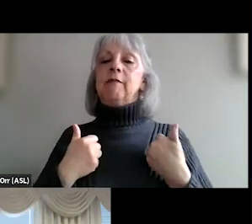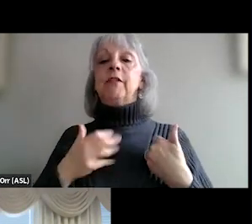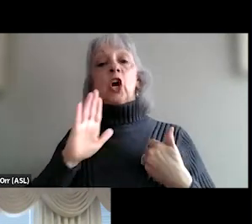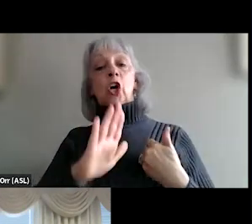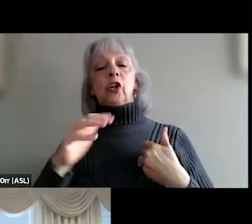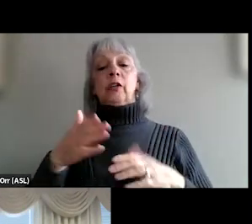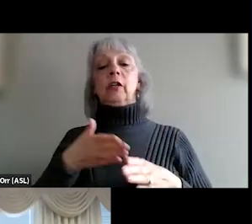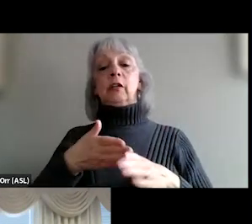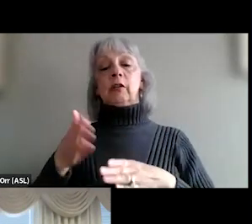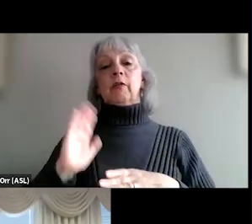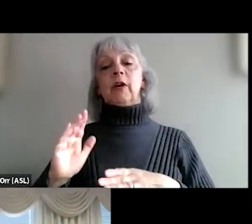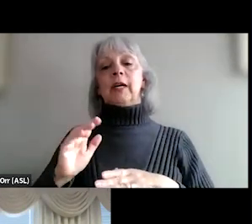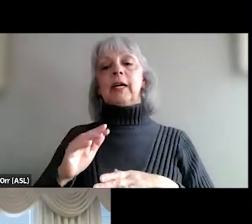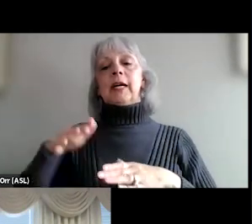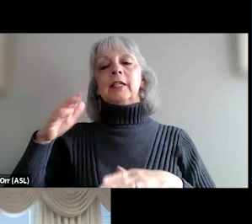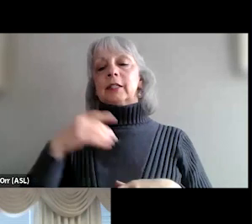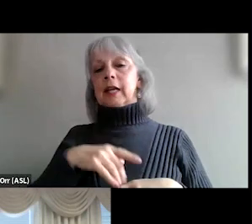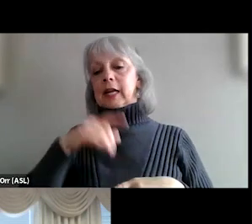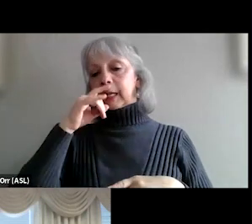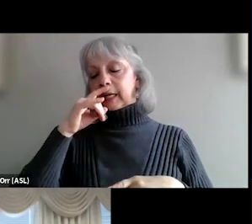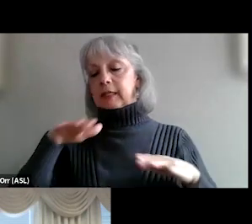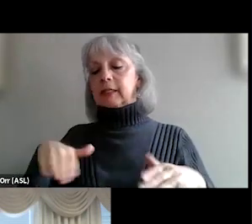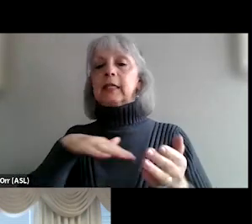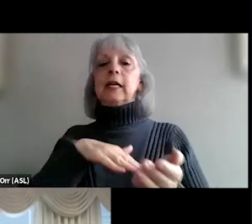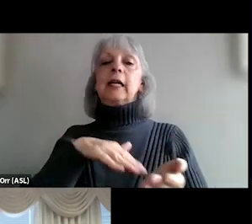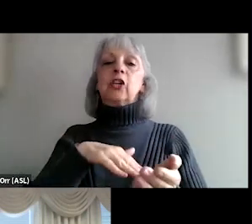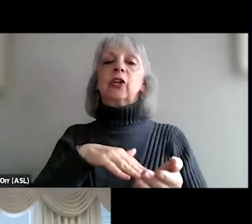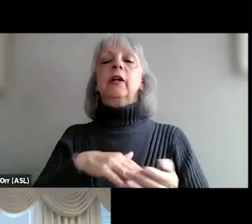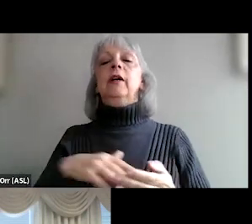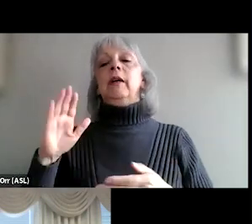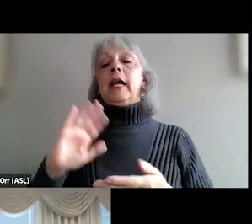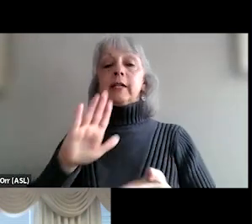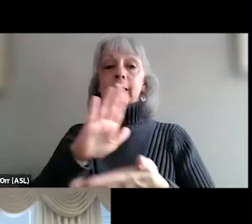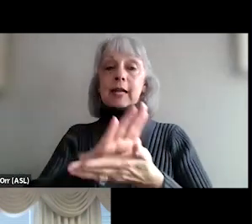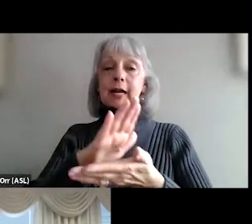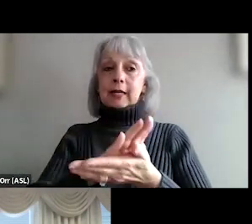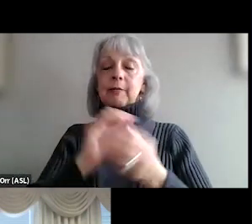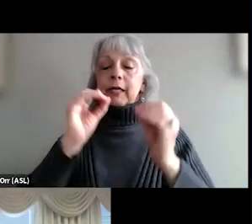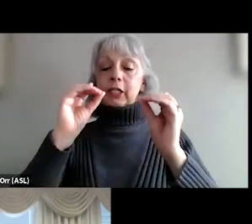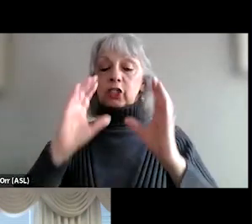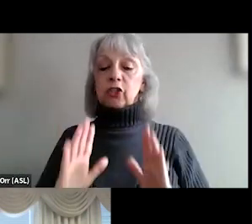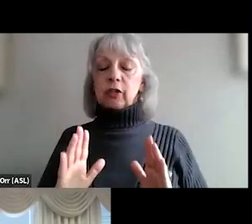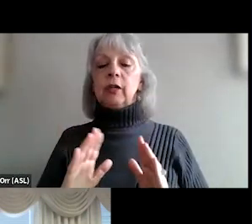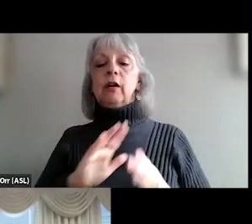comenzó como pediatra, especialista en medicina adolescente y medicina académica centrada en la intersección